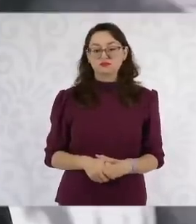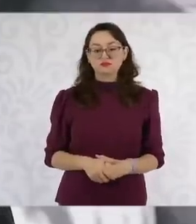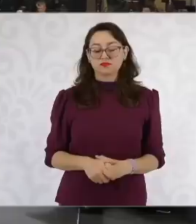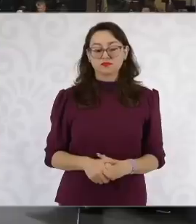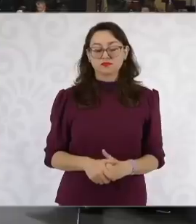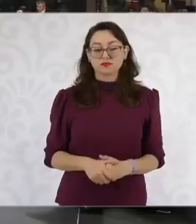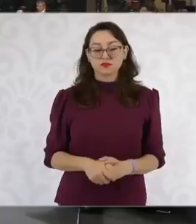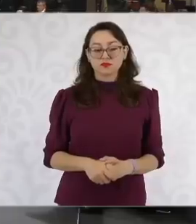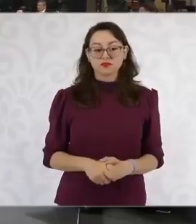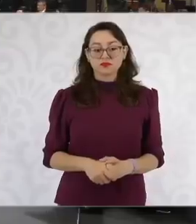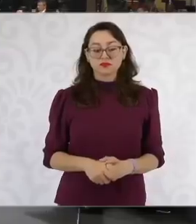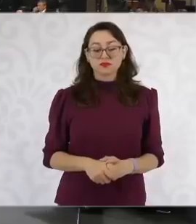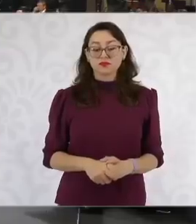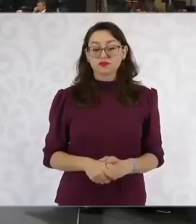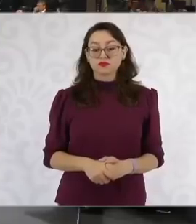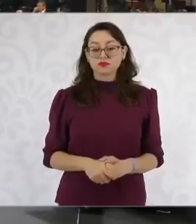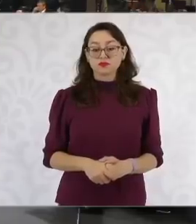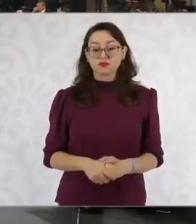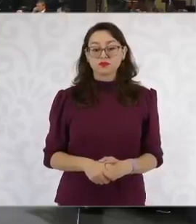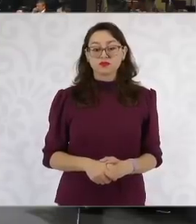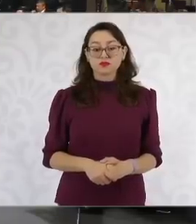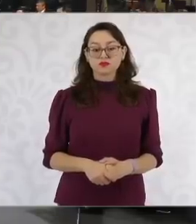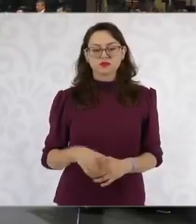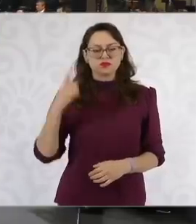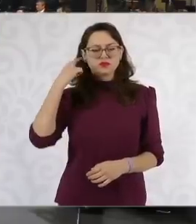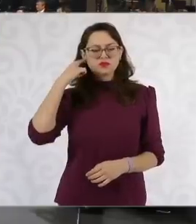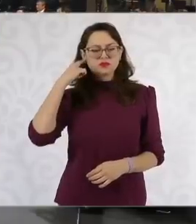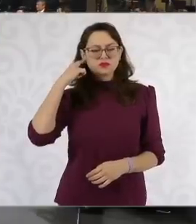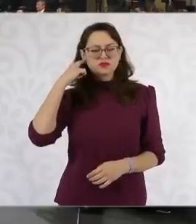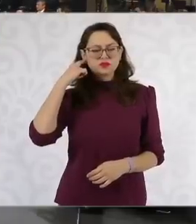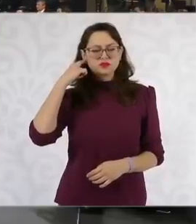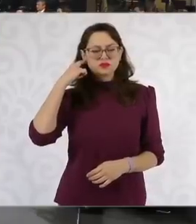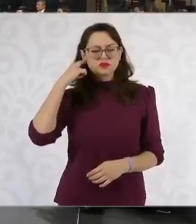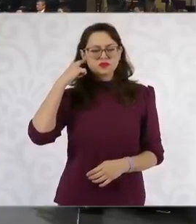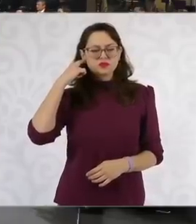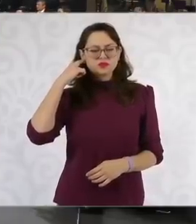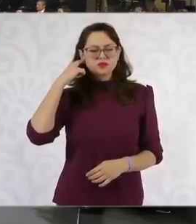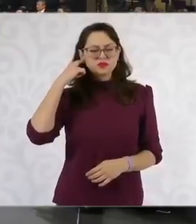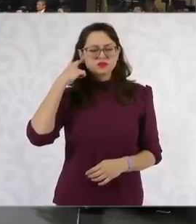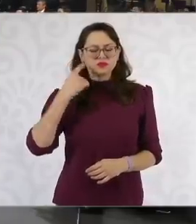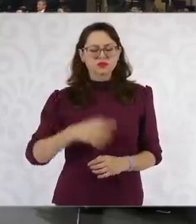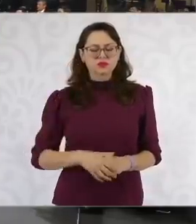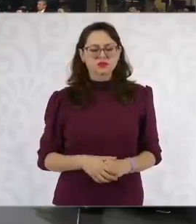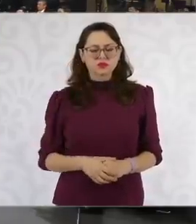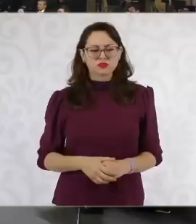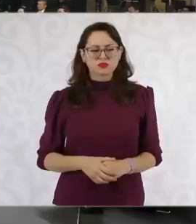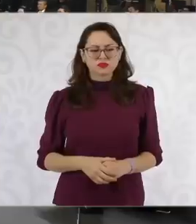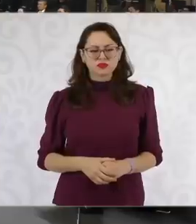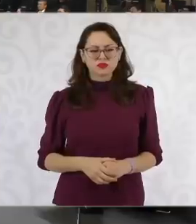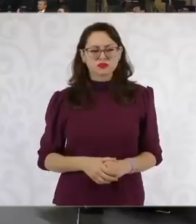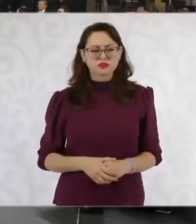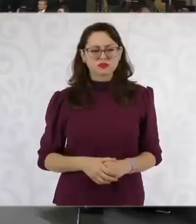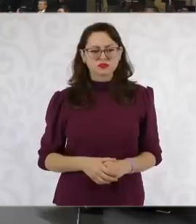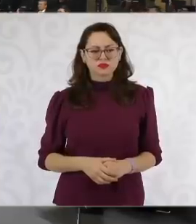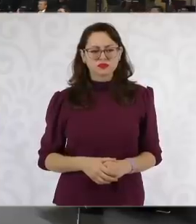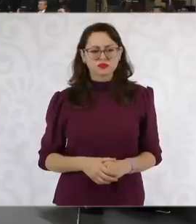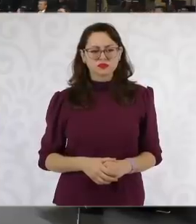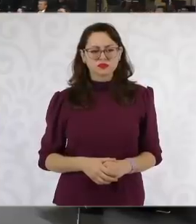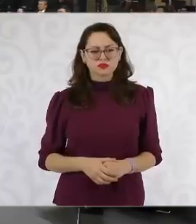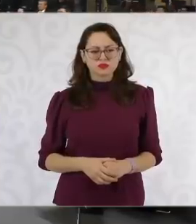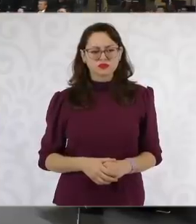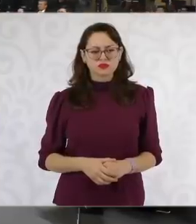se puede confirmar la muerte ceguera a causa de enfermedad renal como se mencionó La semana pasada